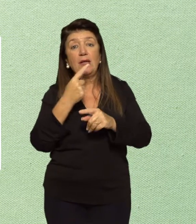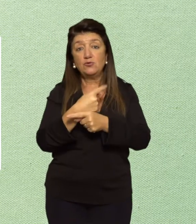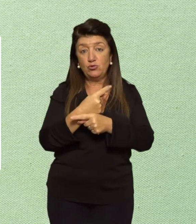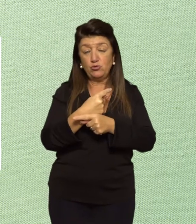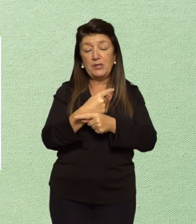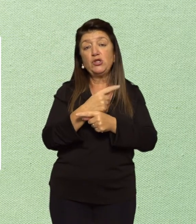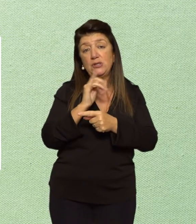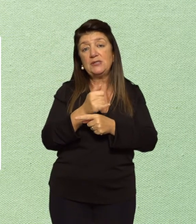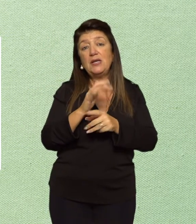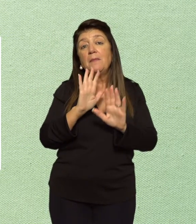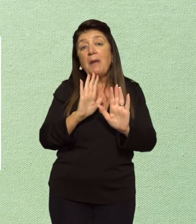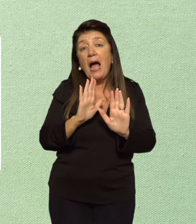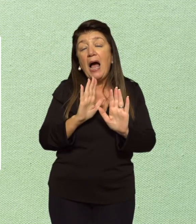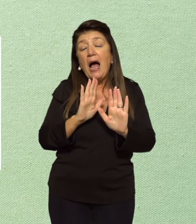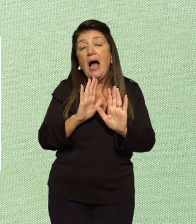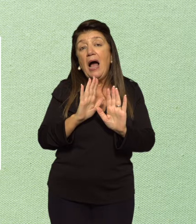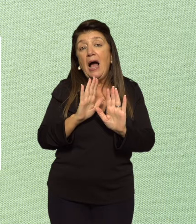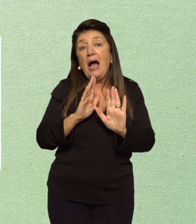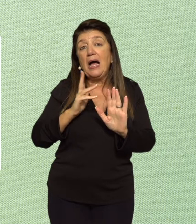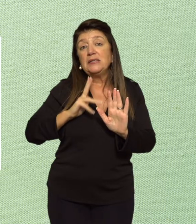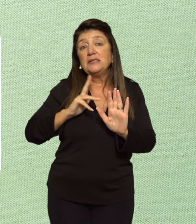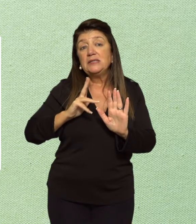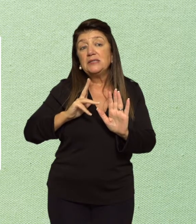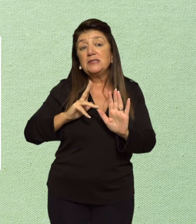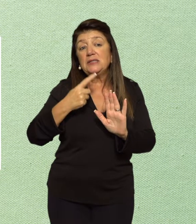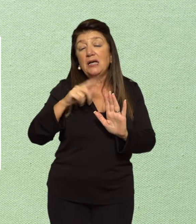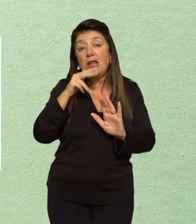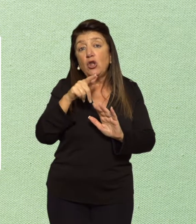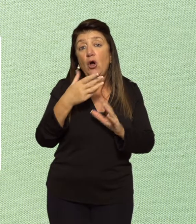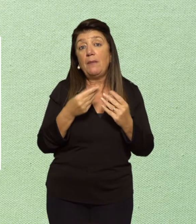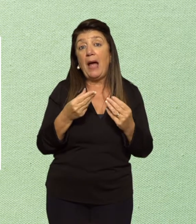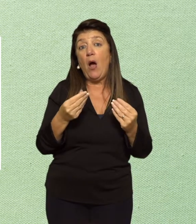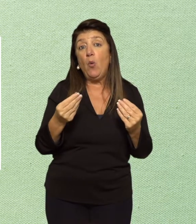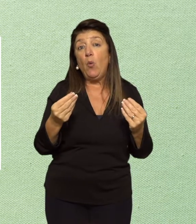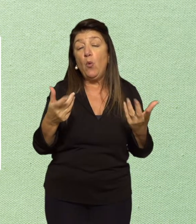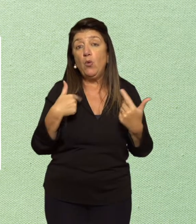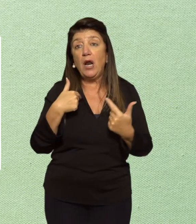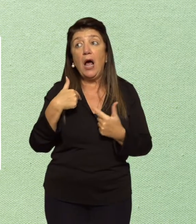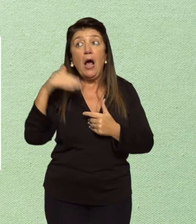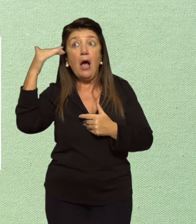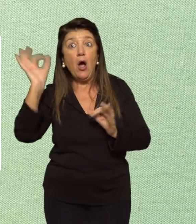induca a denunciare anche la donna che aveva paura di essere inascoltata, che quindi prima